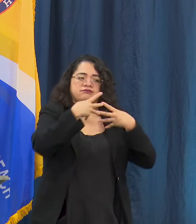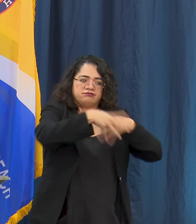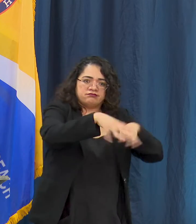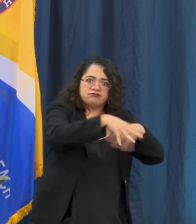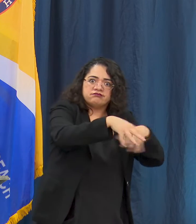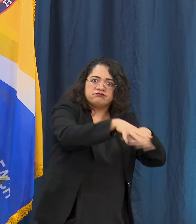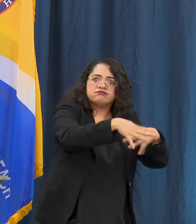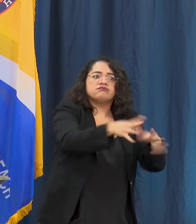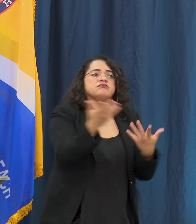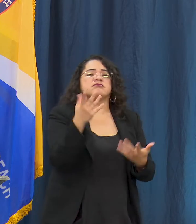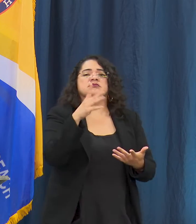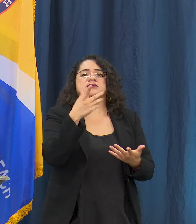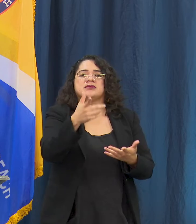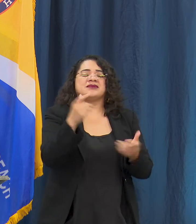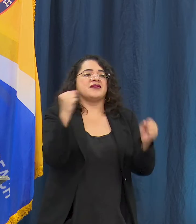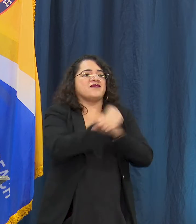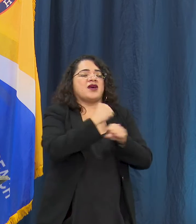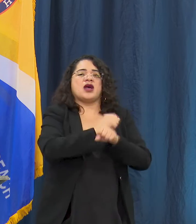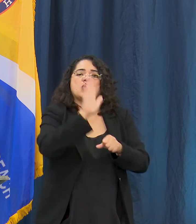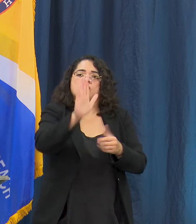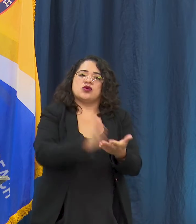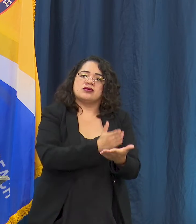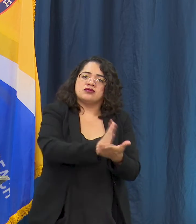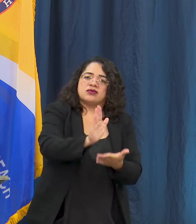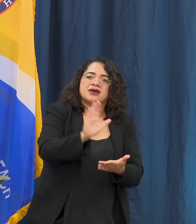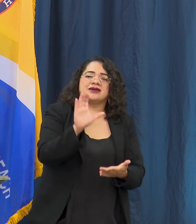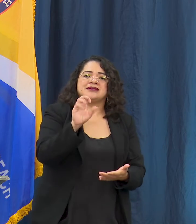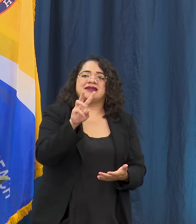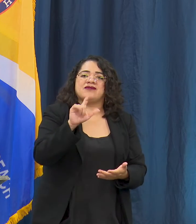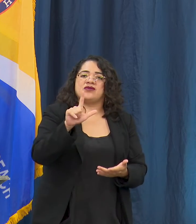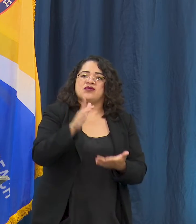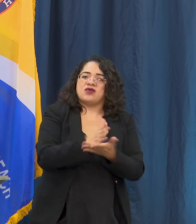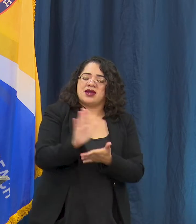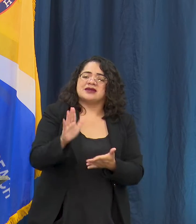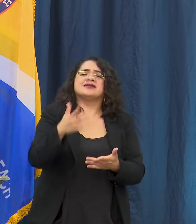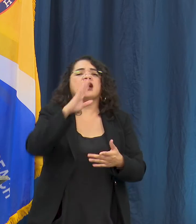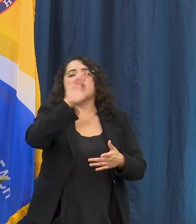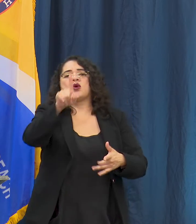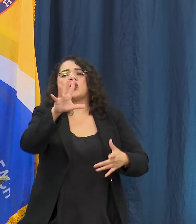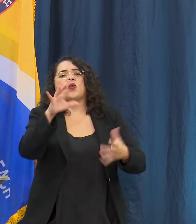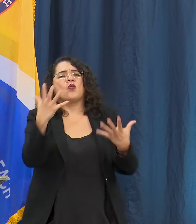derechos civiles pero al mismo tiempo les pidemo silly simpler ahmo's que por